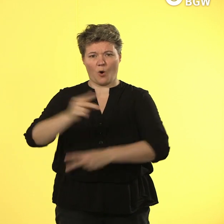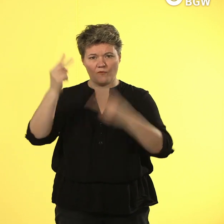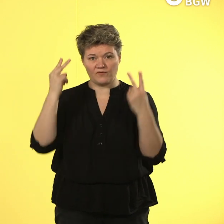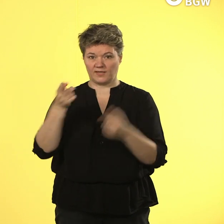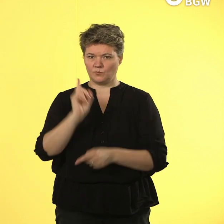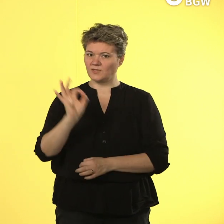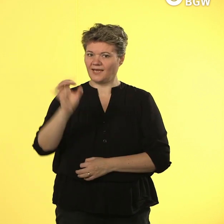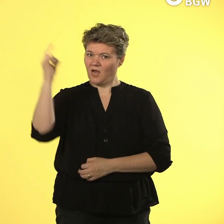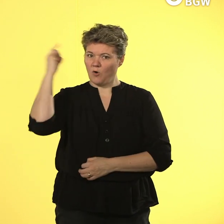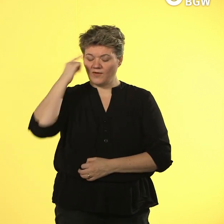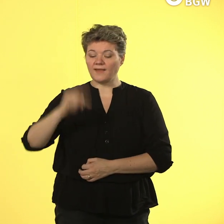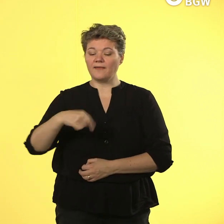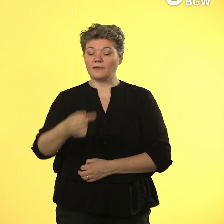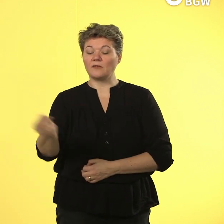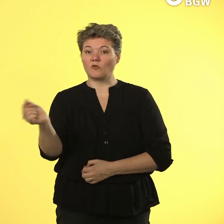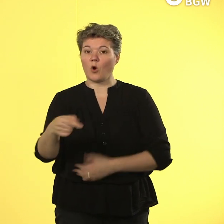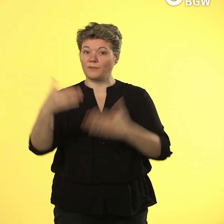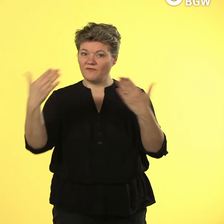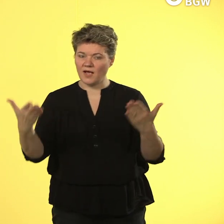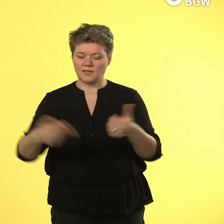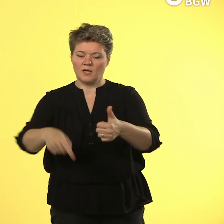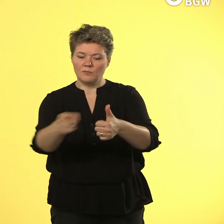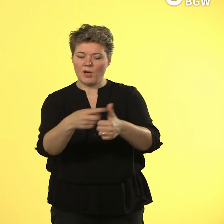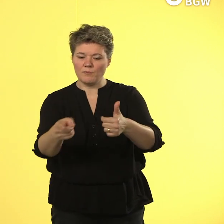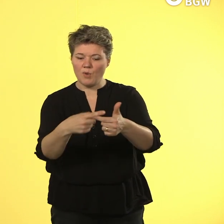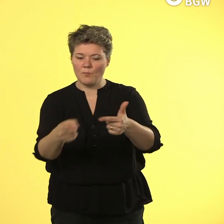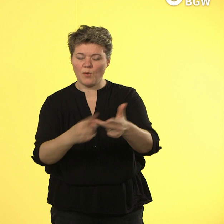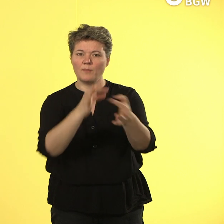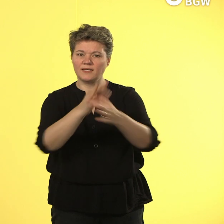dass der Tagesablauf vorstrukturiert ist und dass es hier und da auch mal eine Konsequenz für Verhalten gibt.